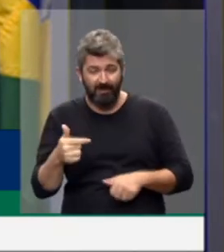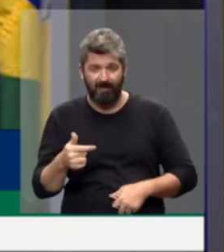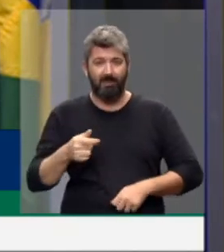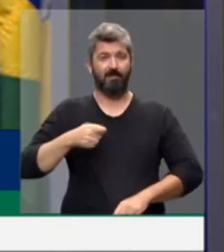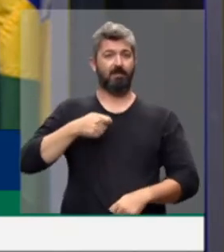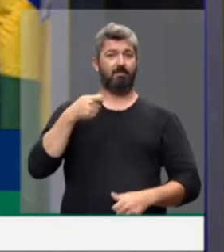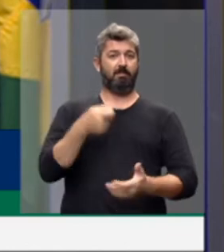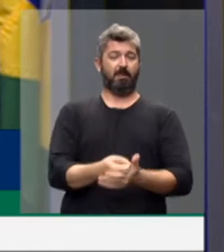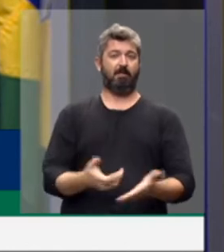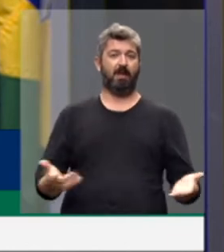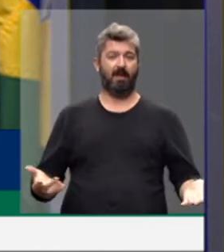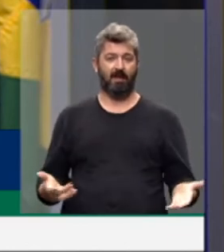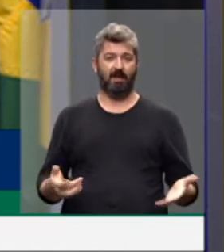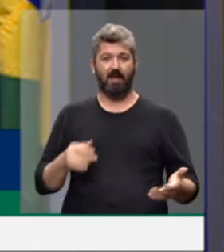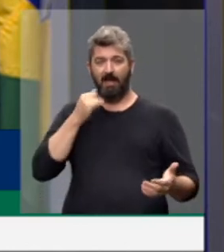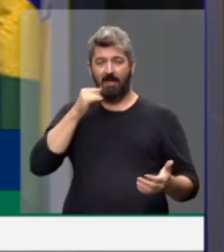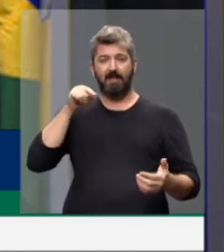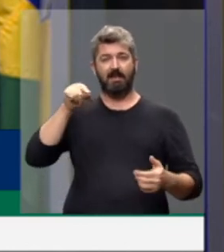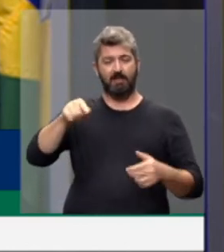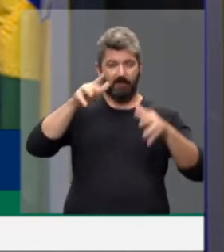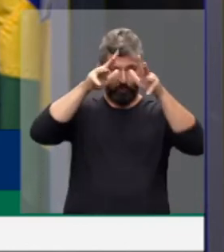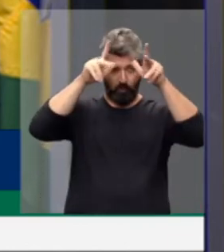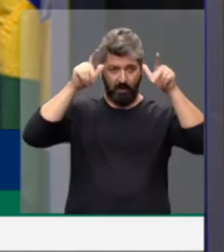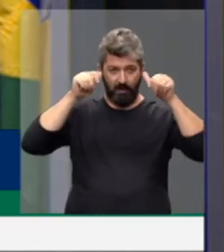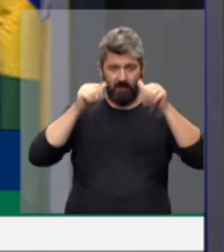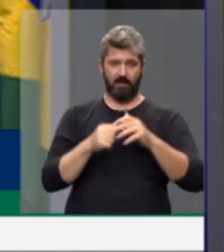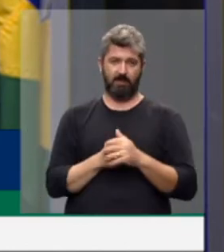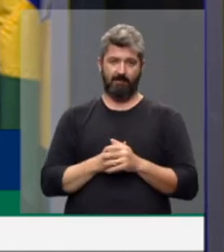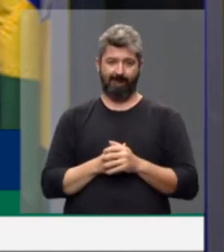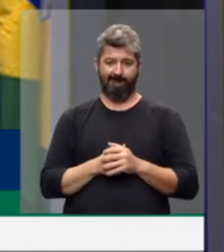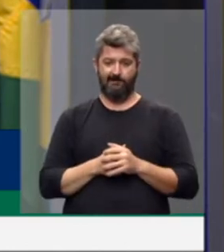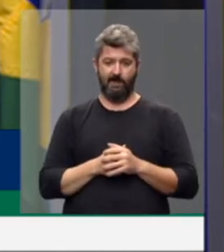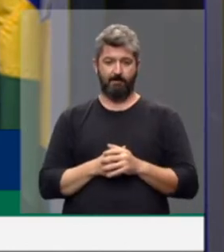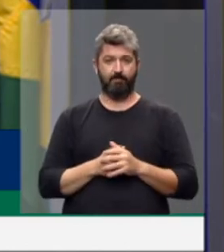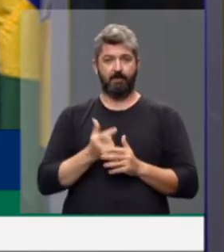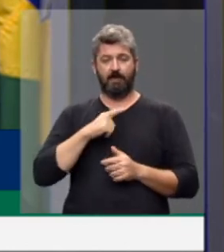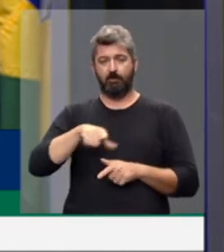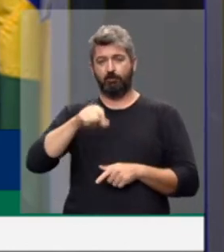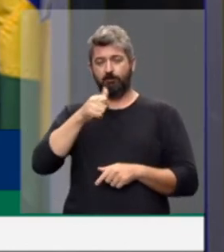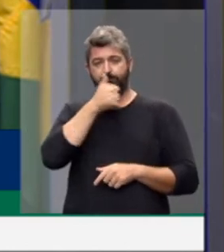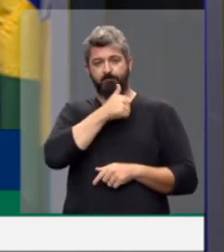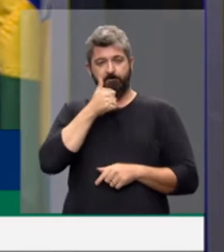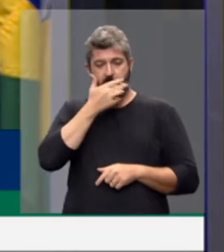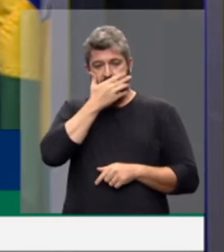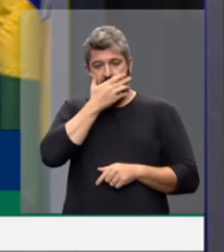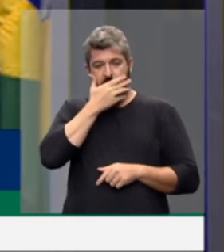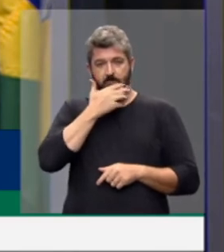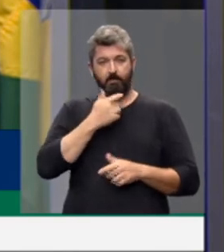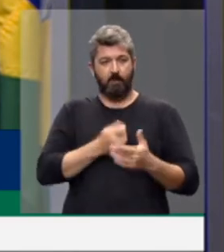ACIMA DE 700 REAIS, ISSO É UM ABSURDO, AS PESSOAS NÃO TEM DINHEIRO PARA PAGAR A CONTA DE ENERGIA NO ACRE, ESTÃO TENDO